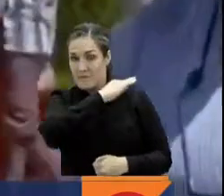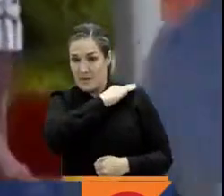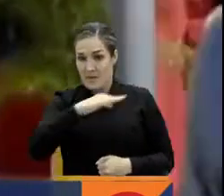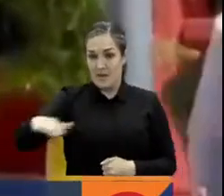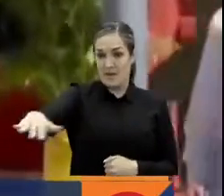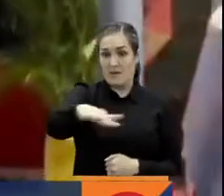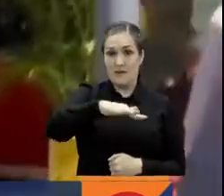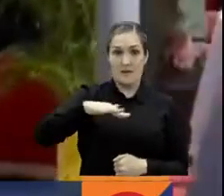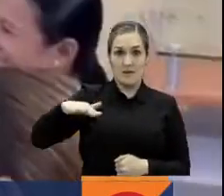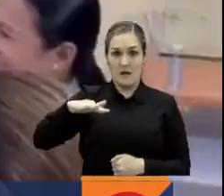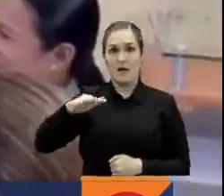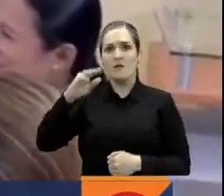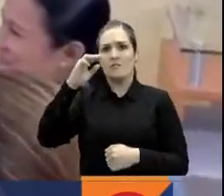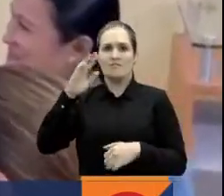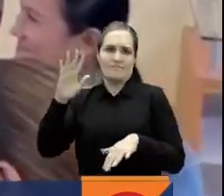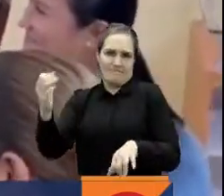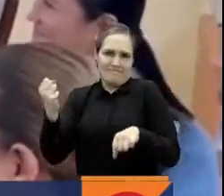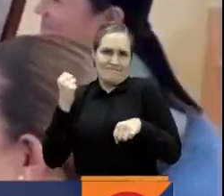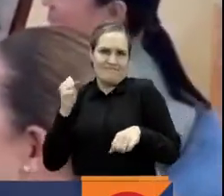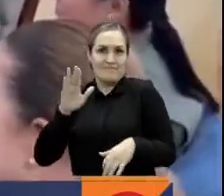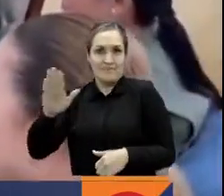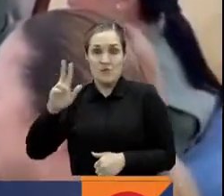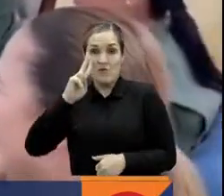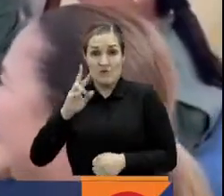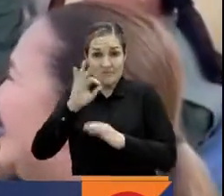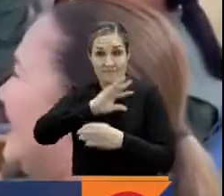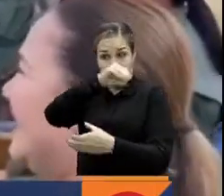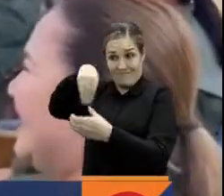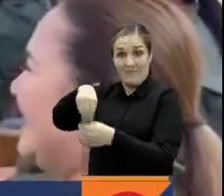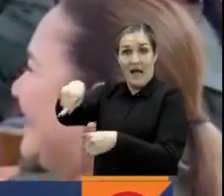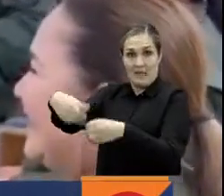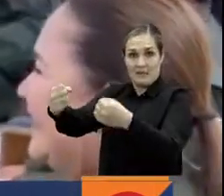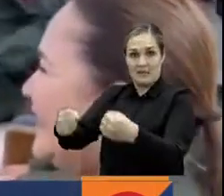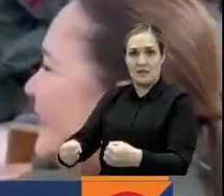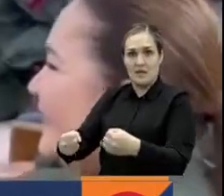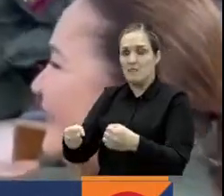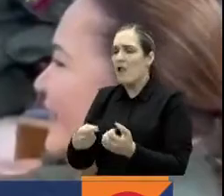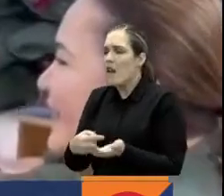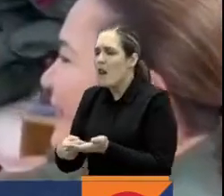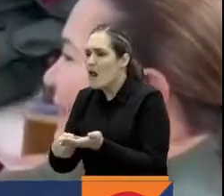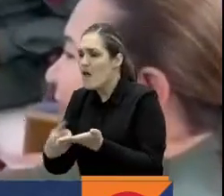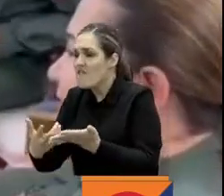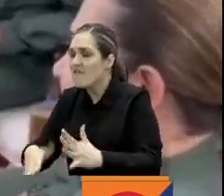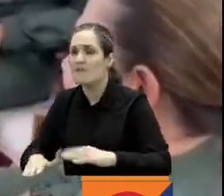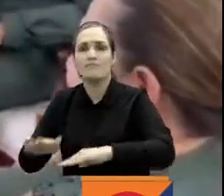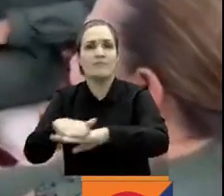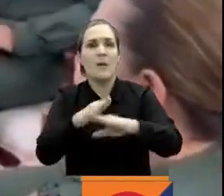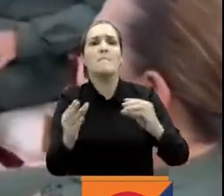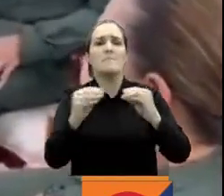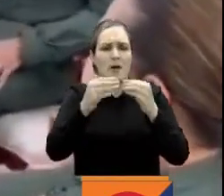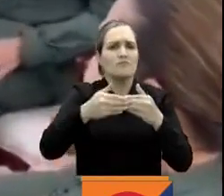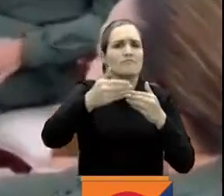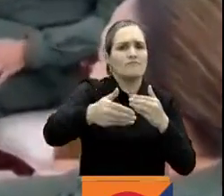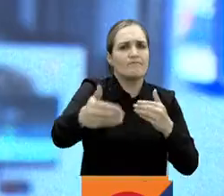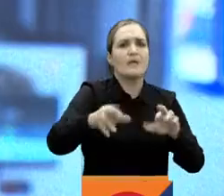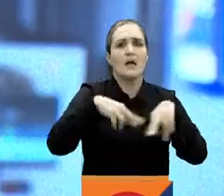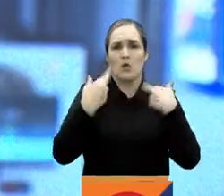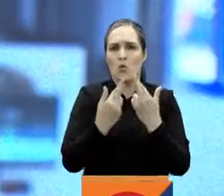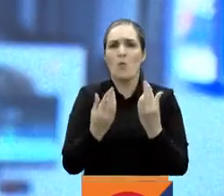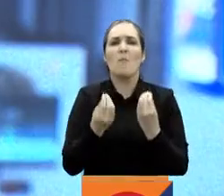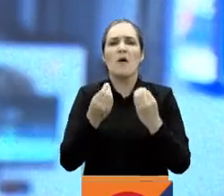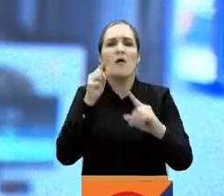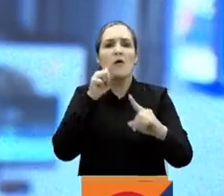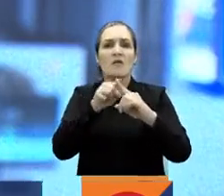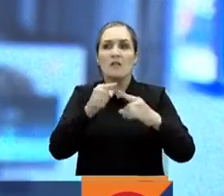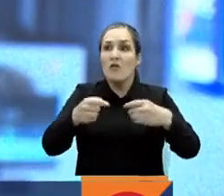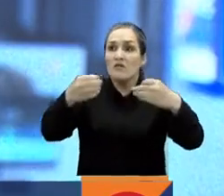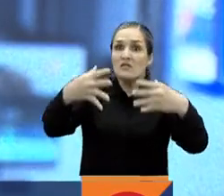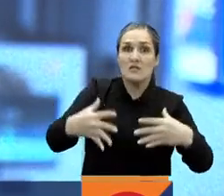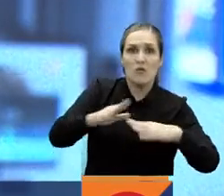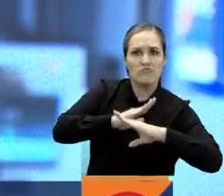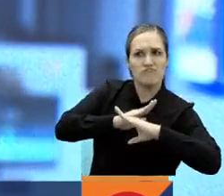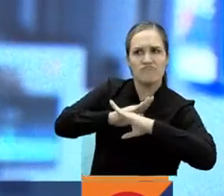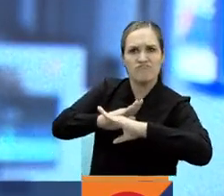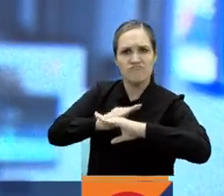LA REALIZADA DEL